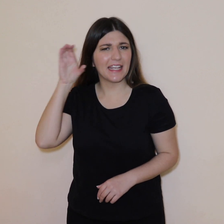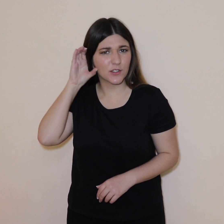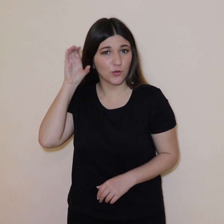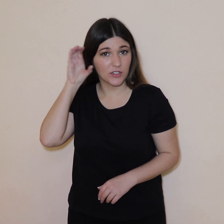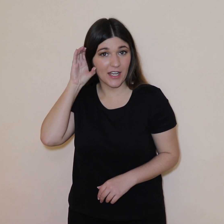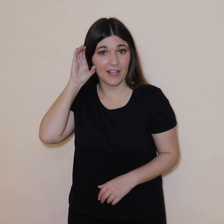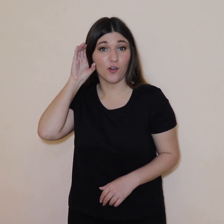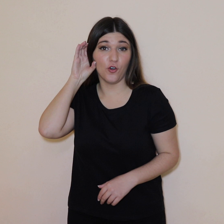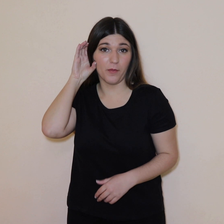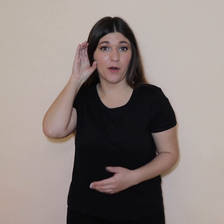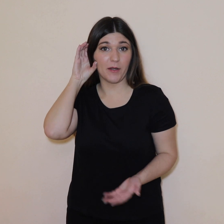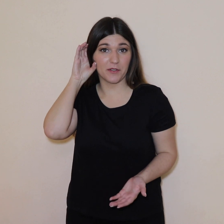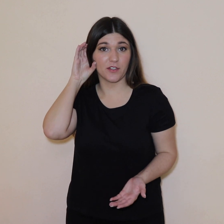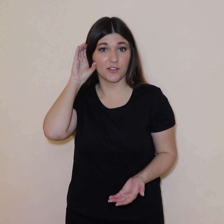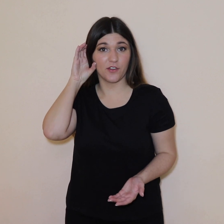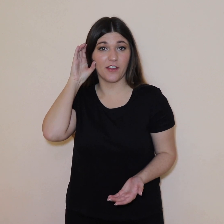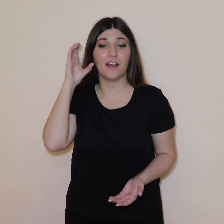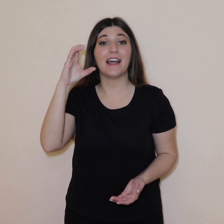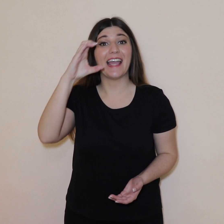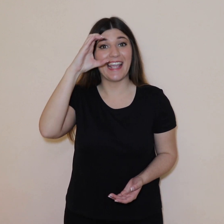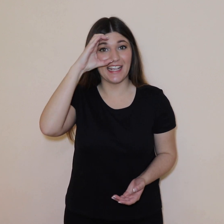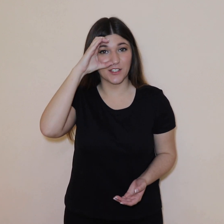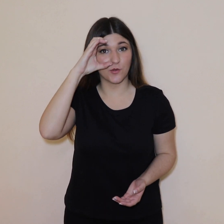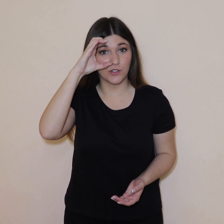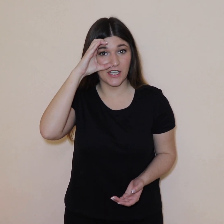Escuchar O para una persona sorda "escuchar"